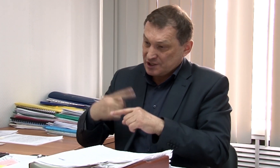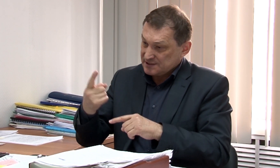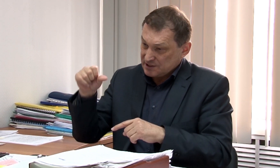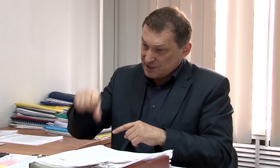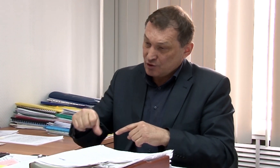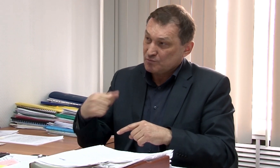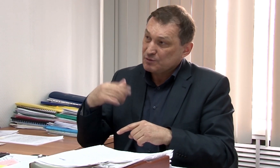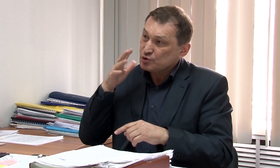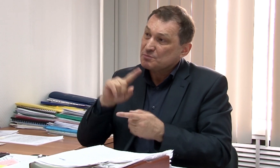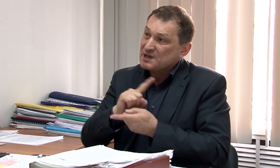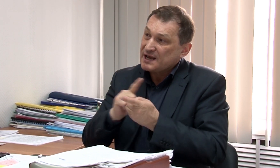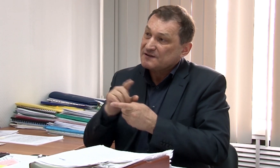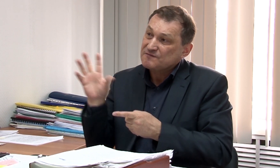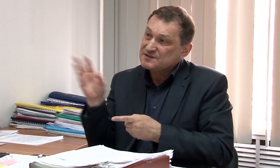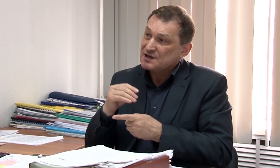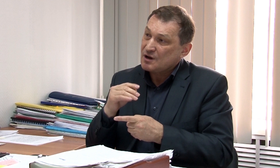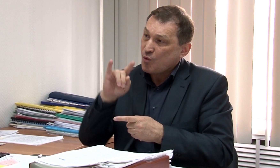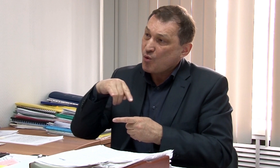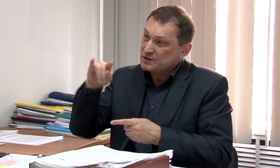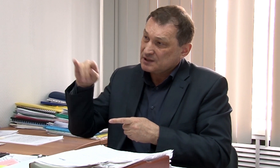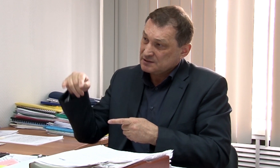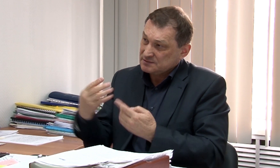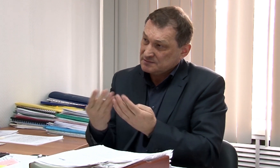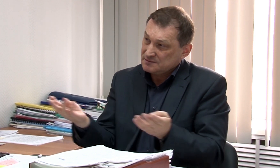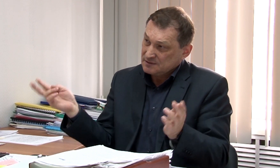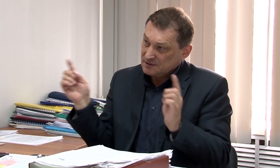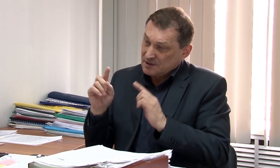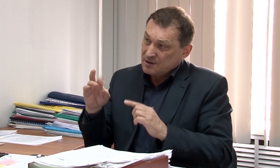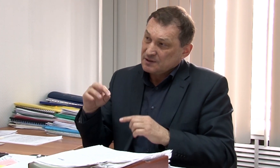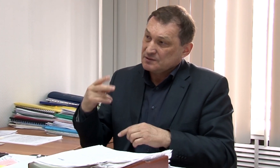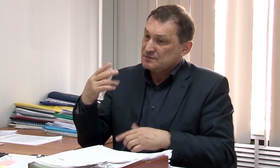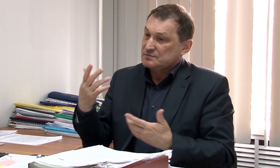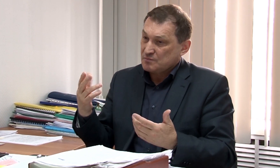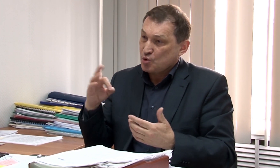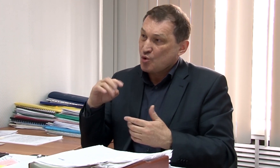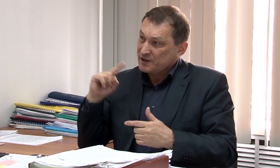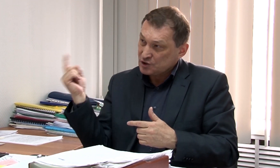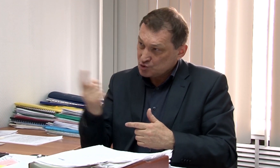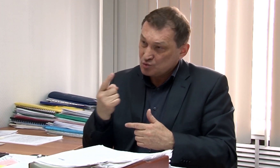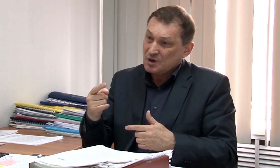Через неделю мы будем менять все окна по этажу.